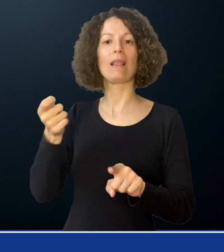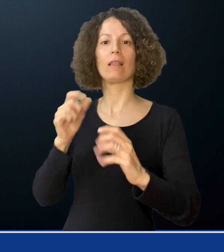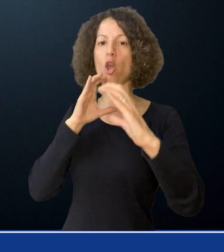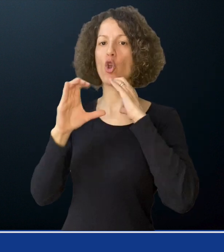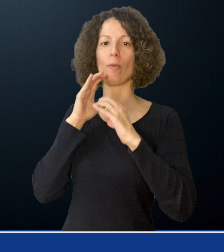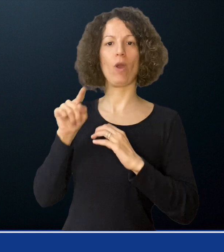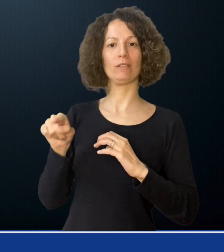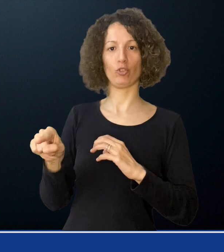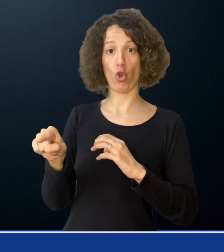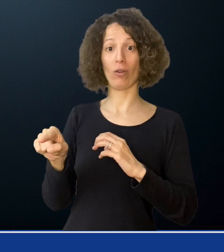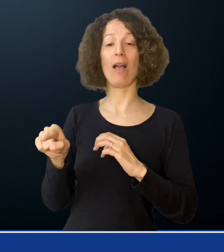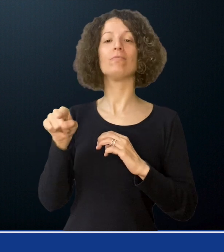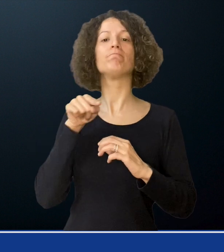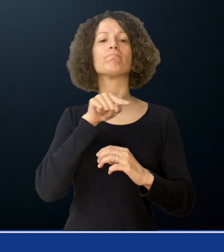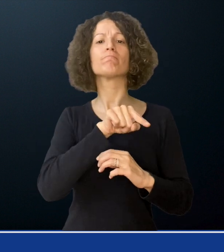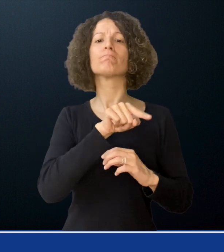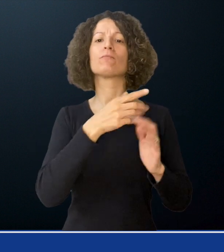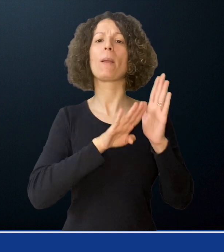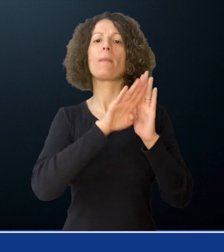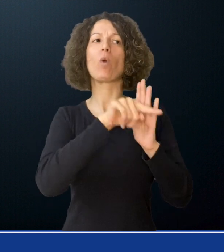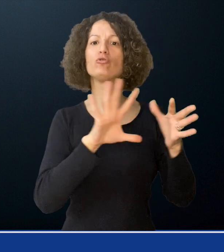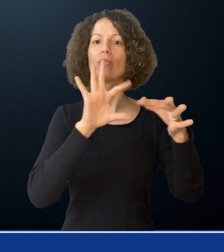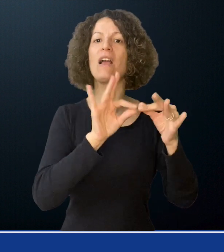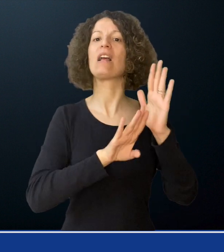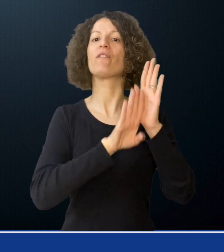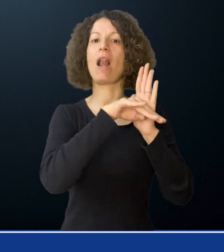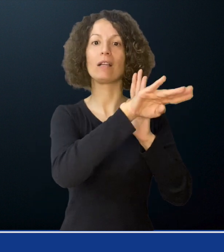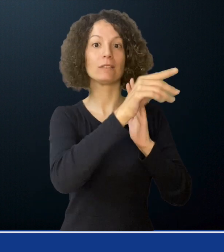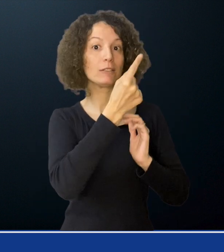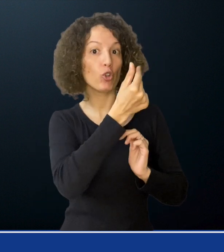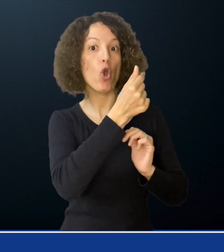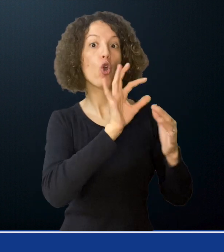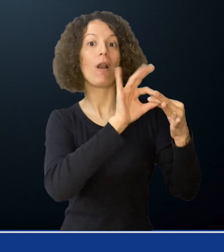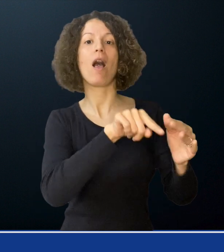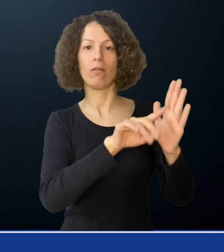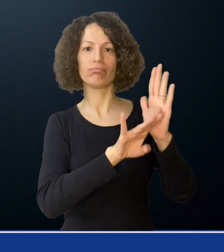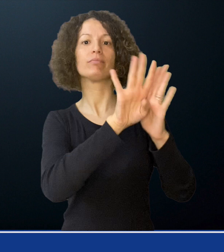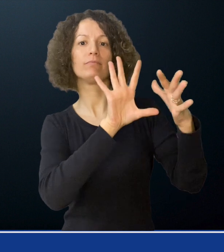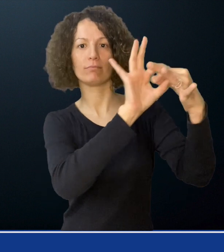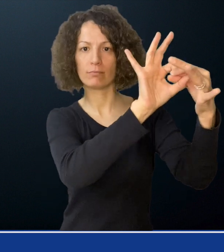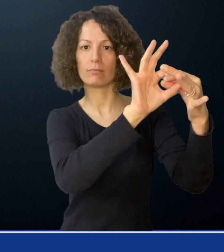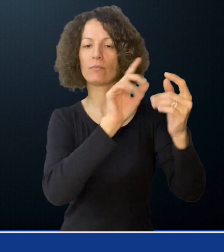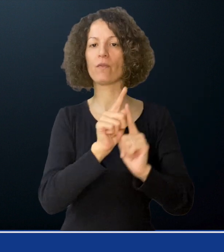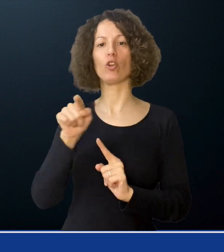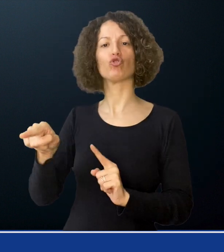rispetto a quella relativa all’indennità di comunicazione/accompagnamento.